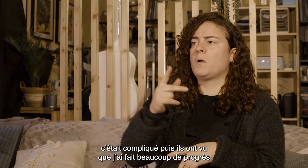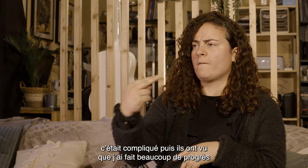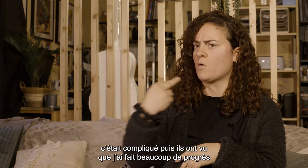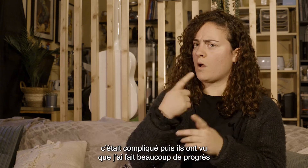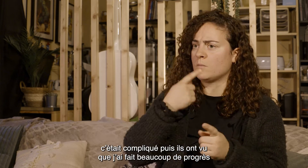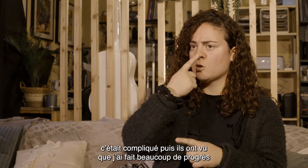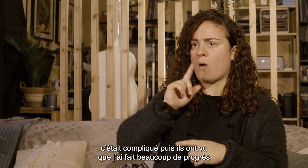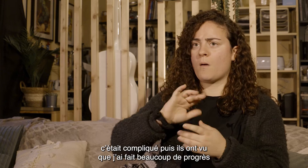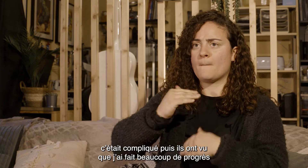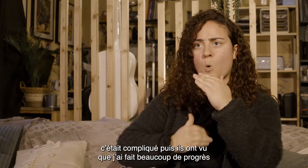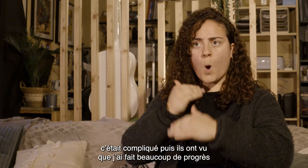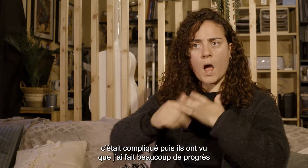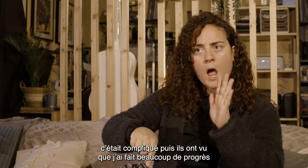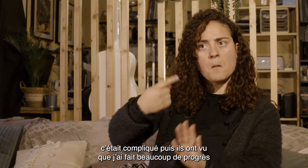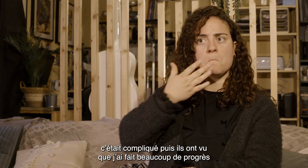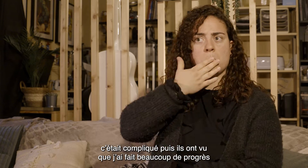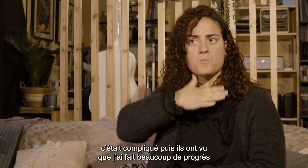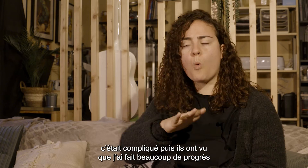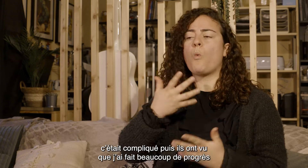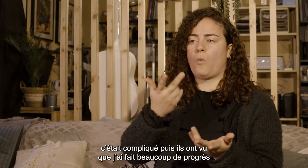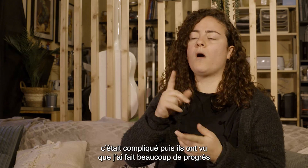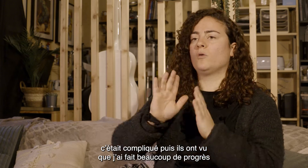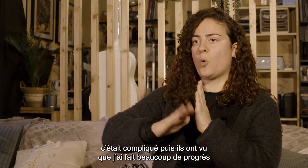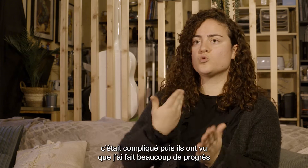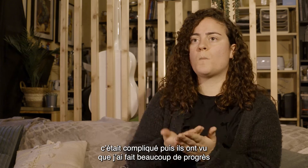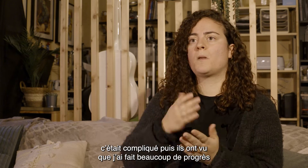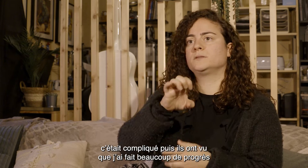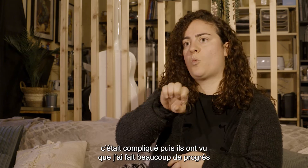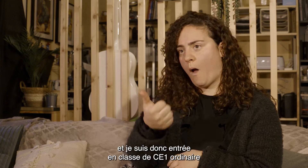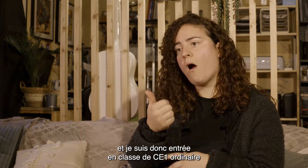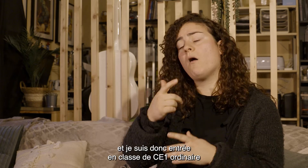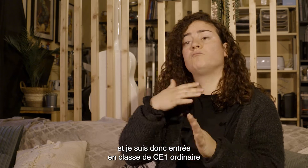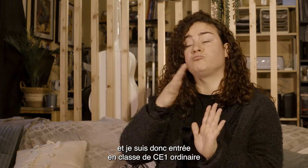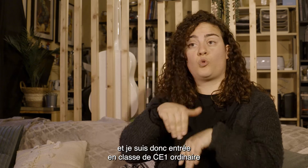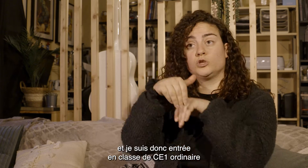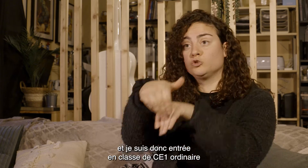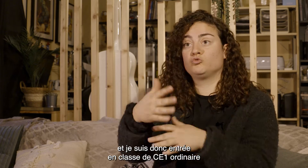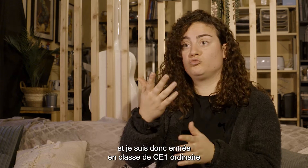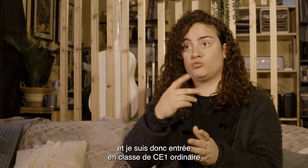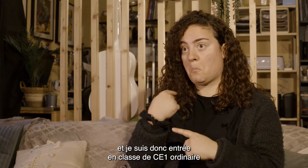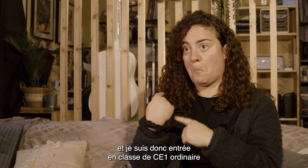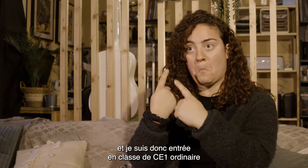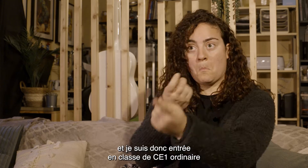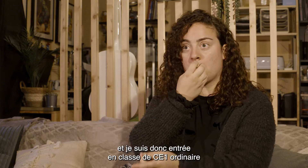c’était compliqué puis ils ont vu que j’ai fait beaucoup de progrès et je suis donc entrée en classe de CE1 ordinaire